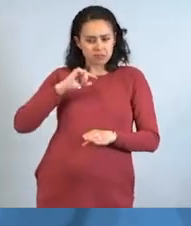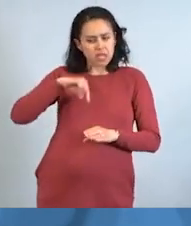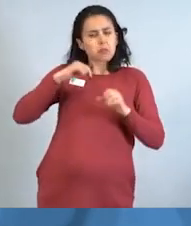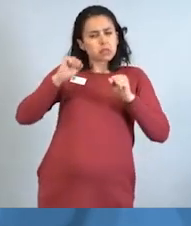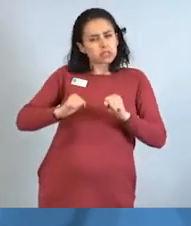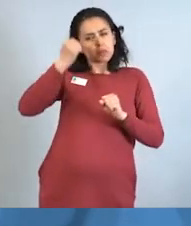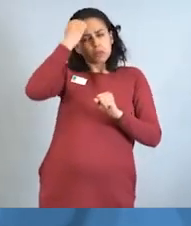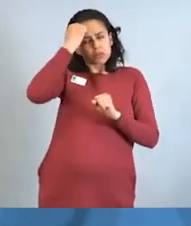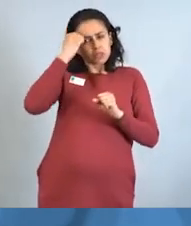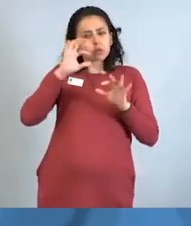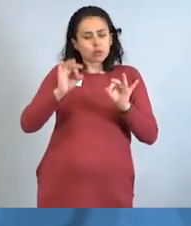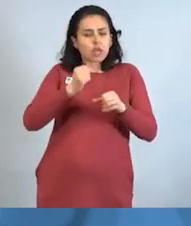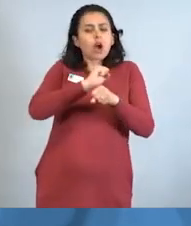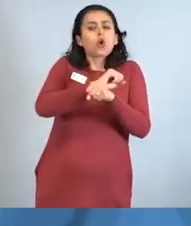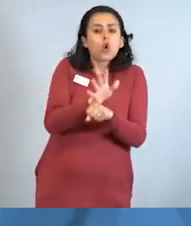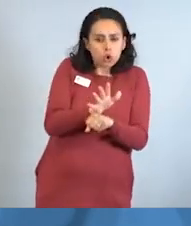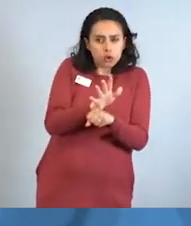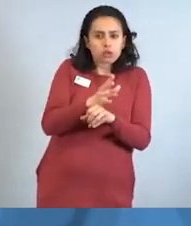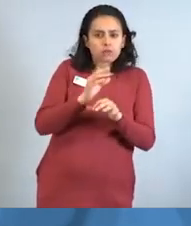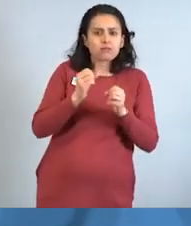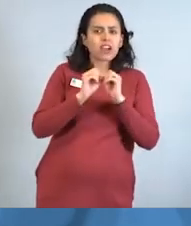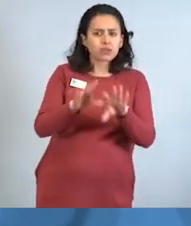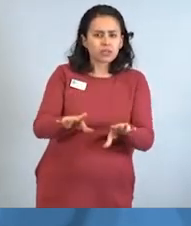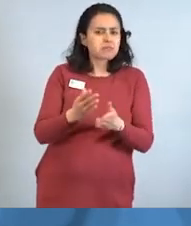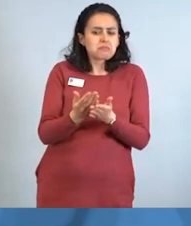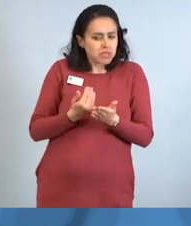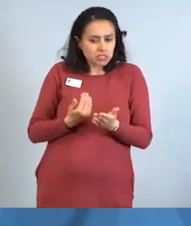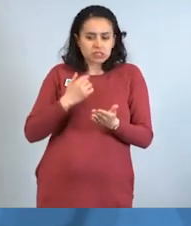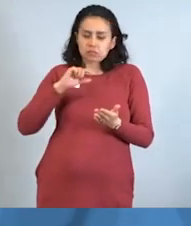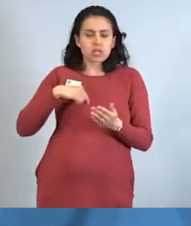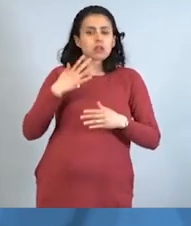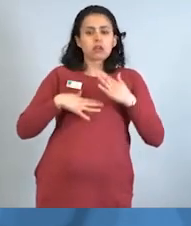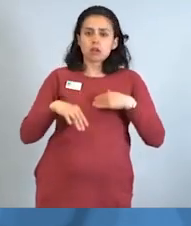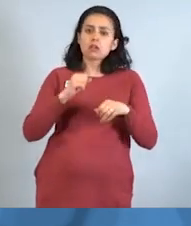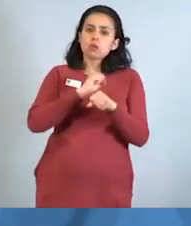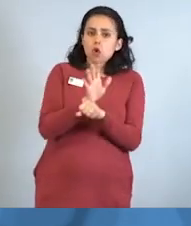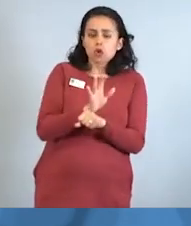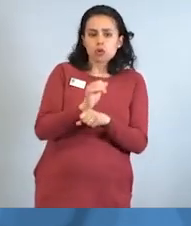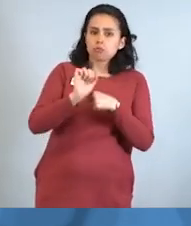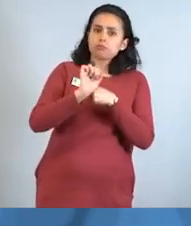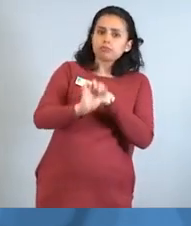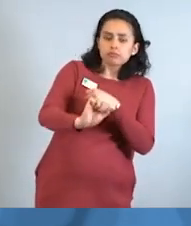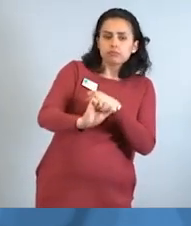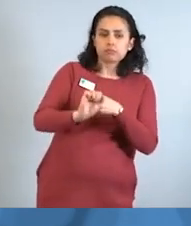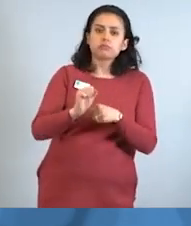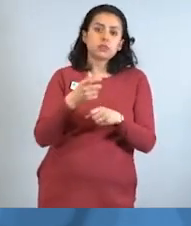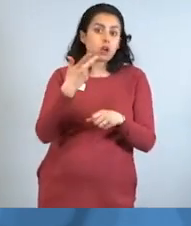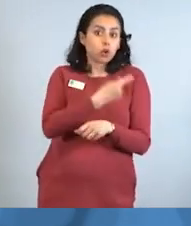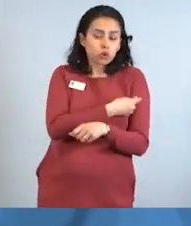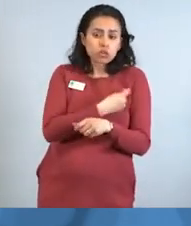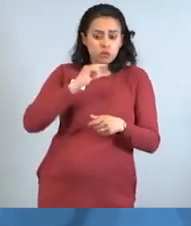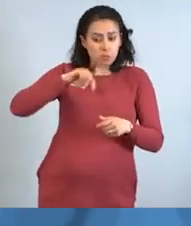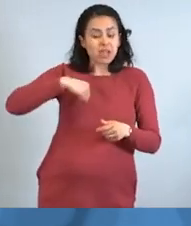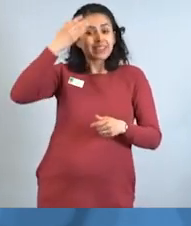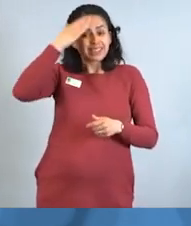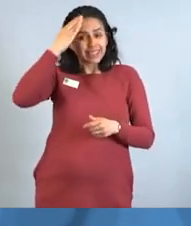eli miksi haluamme rokottaa koronaa vastaan. Tiedämme, että ikä on suurin vakavan taudin riskitekijä.